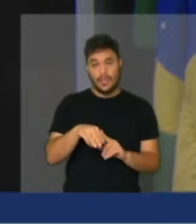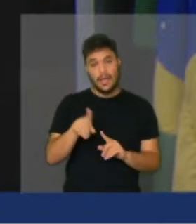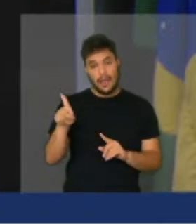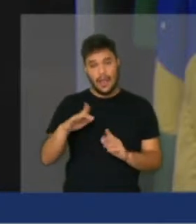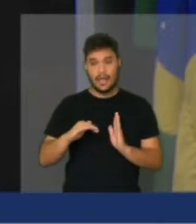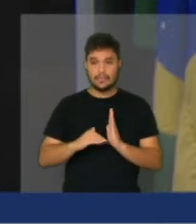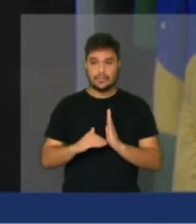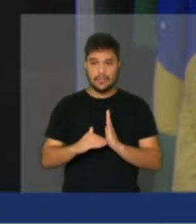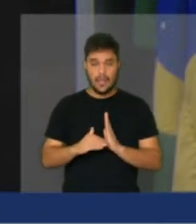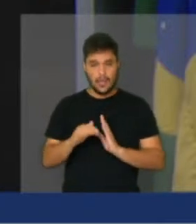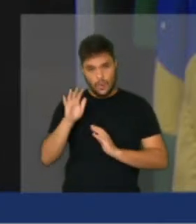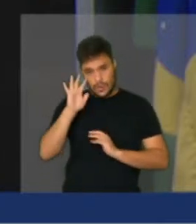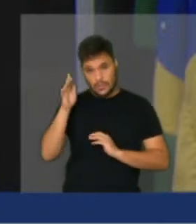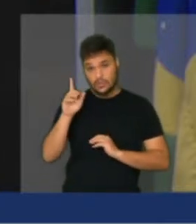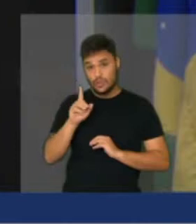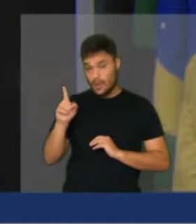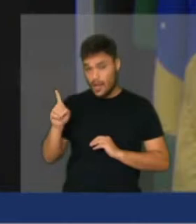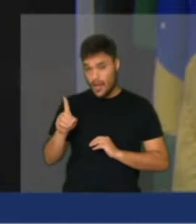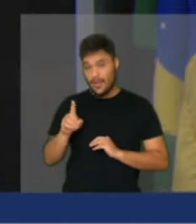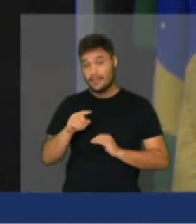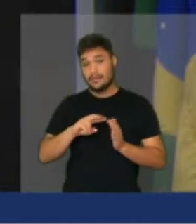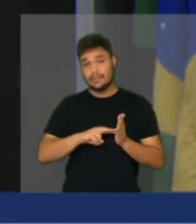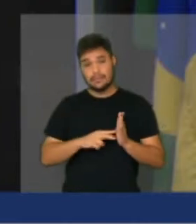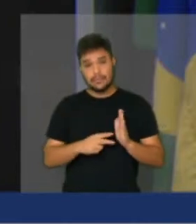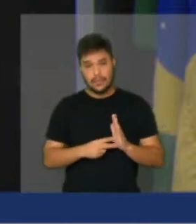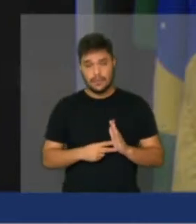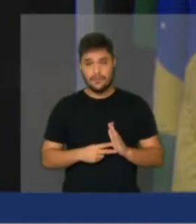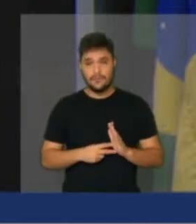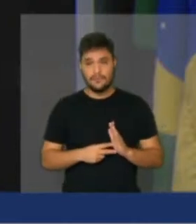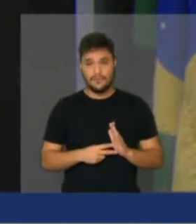FPM NA FORMA DELIBERADA DO SENADO FEDERAL, CONSTITUI... [FALAS SOBREPOSTAS] E NÃO SÓ É BENÉFICO PARA OS MUNICÍ